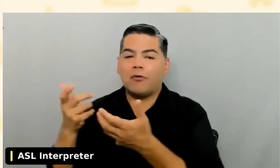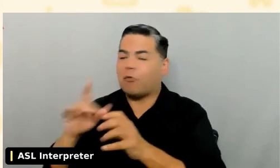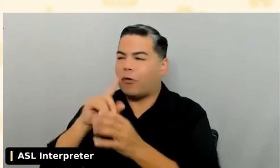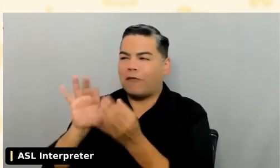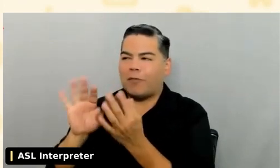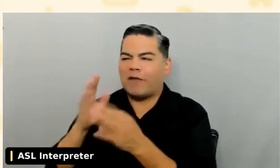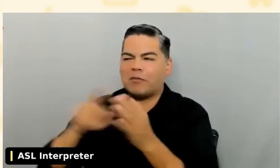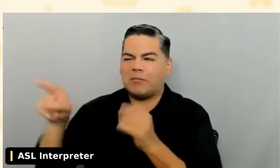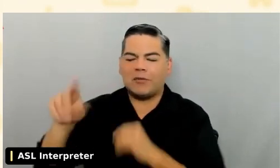Solo digo.